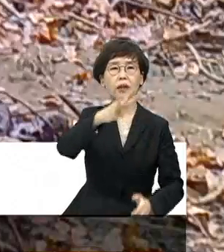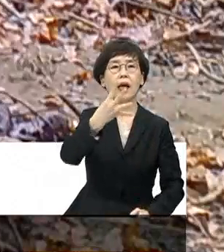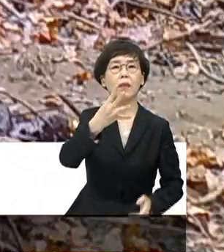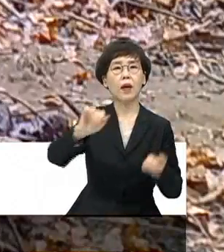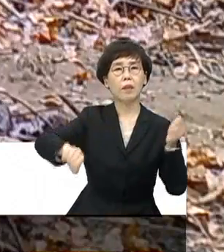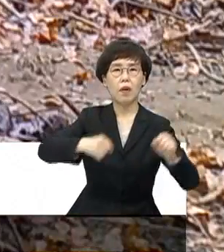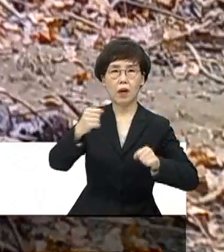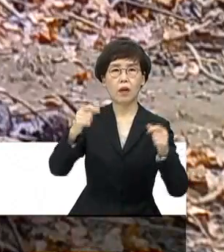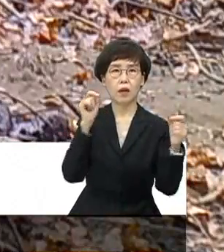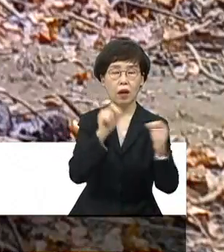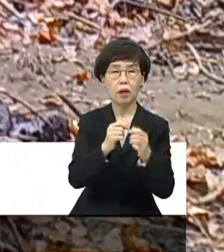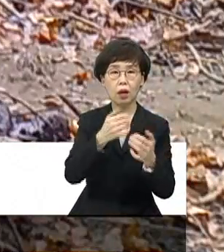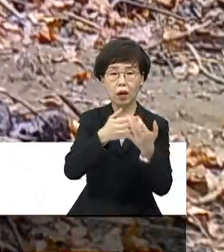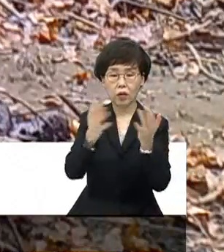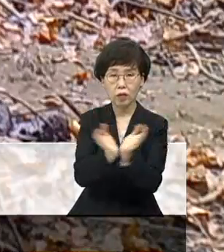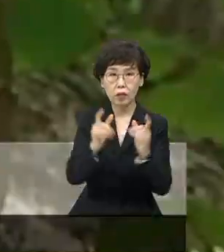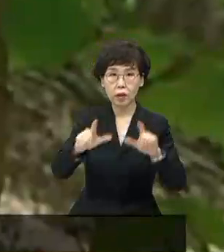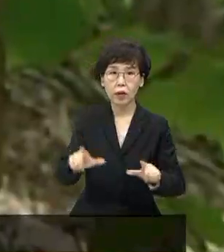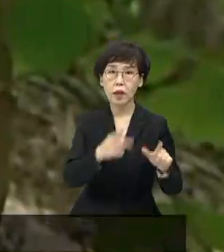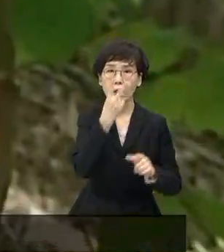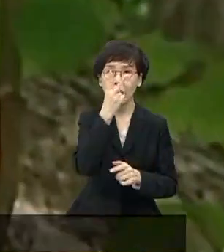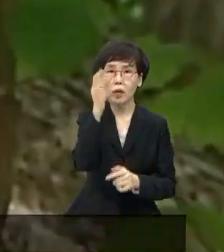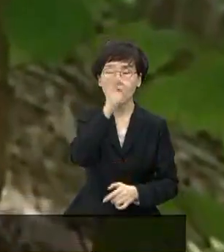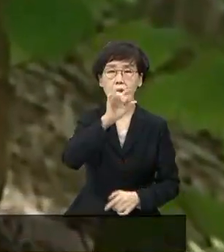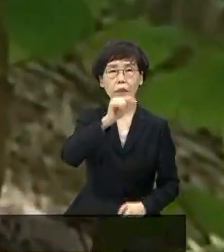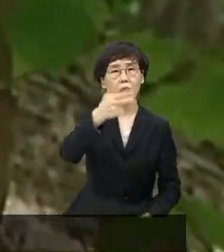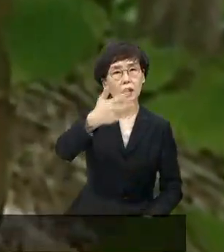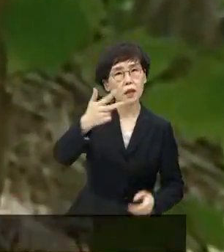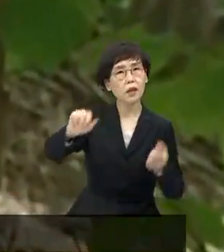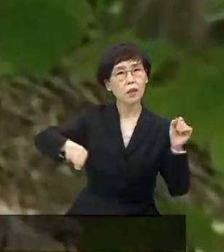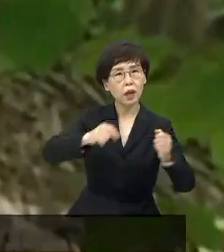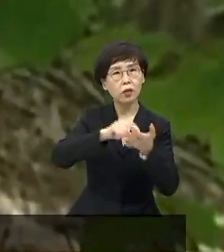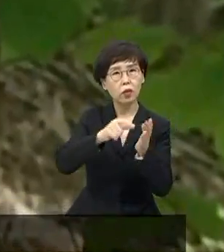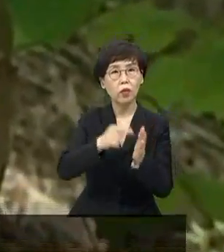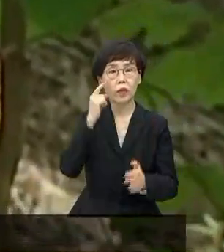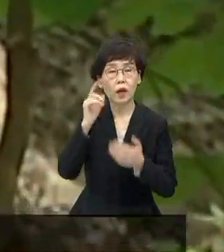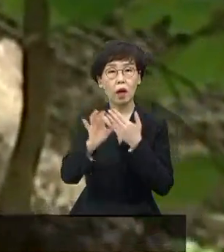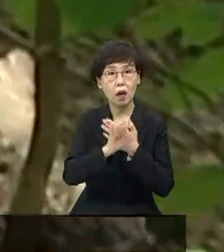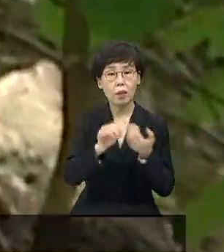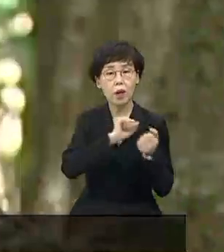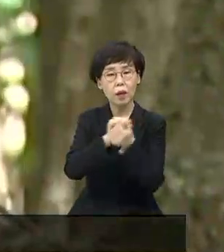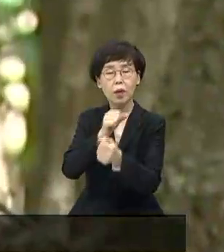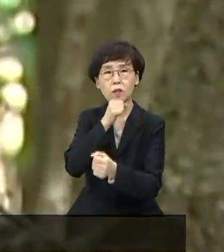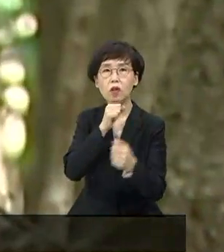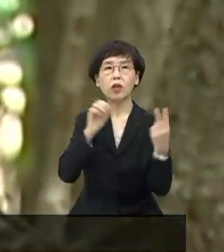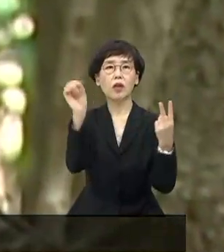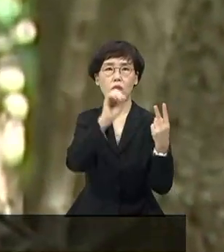있습니다. 강원도에 서식하는 멧돼지를 1만 7천 마리 정도로 추산하면 감염률은 2% 정도입니다.